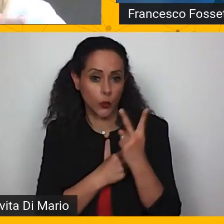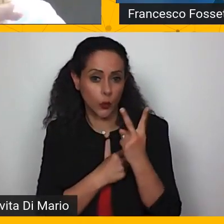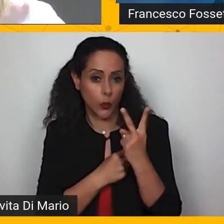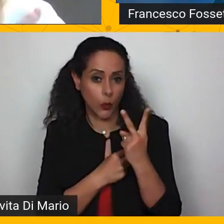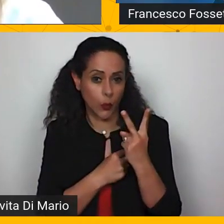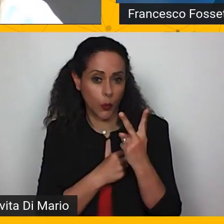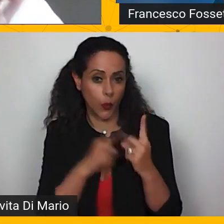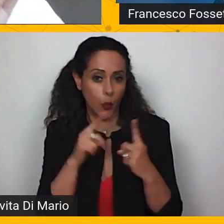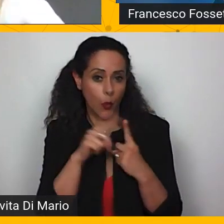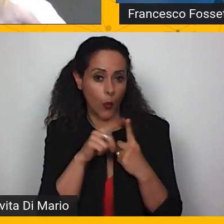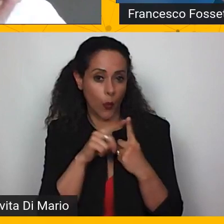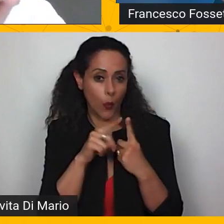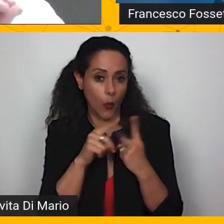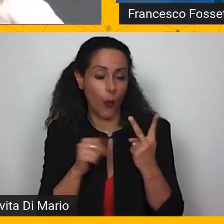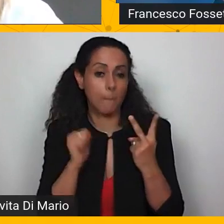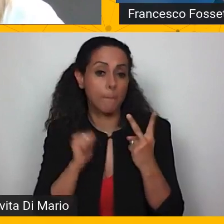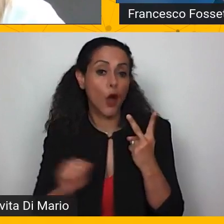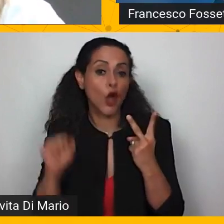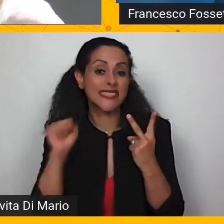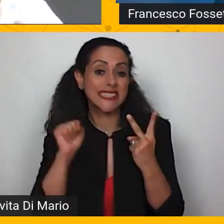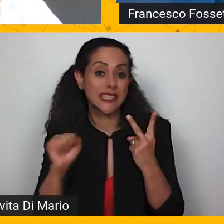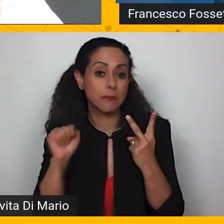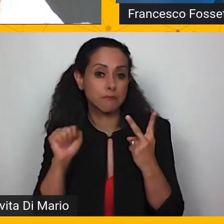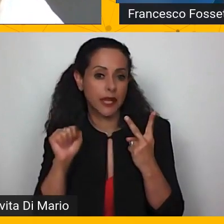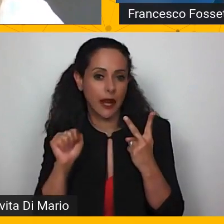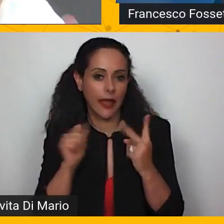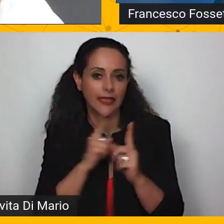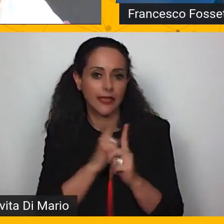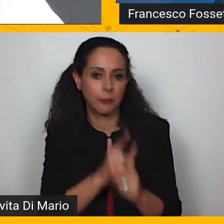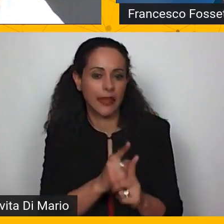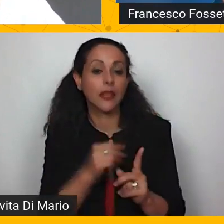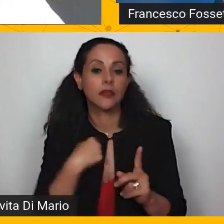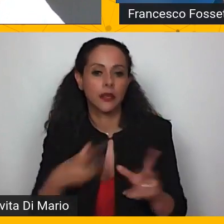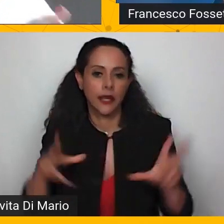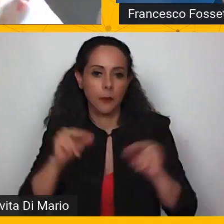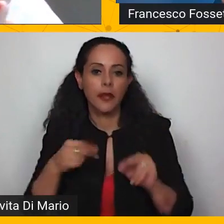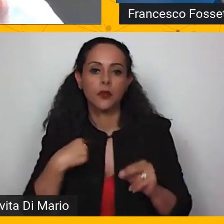possibili dipendenze ripeto uso